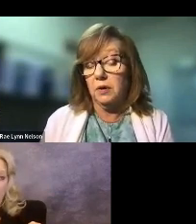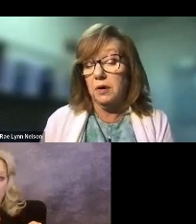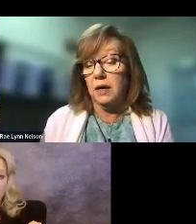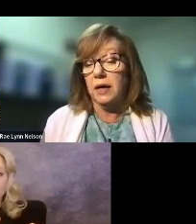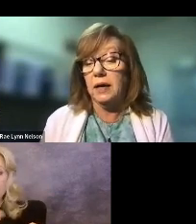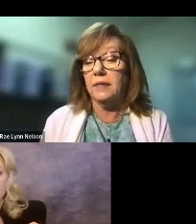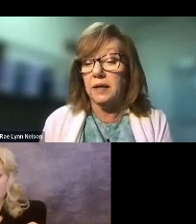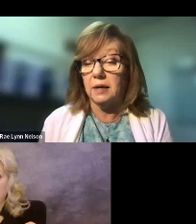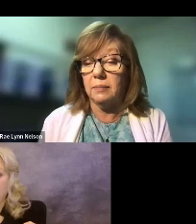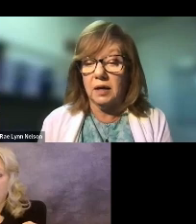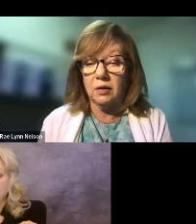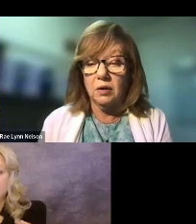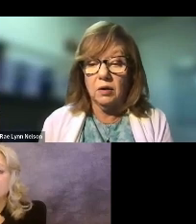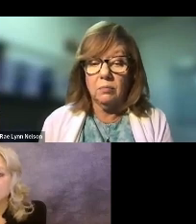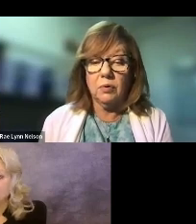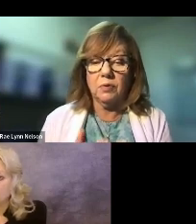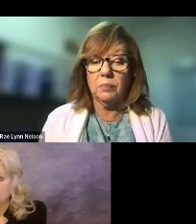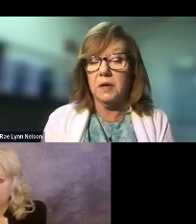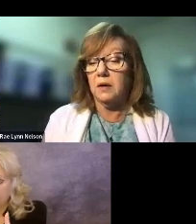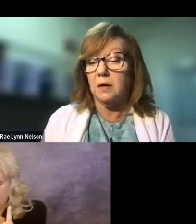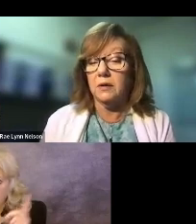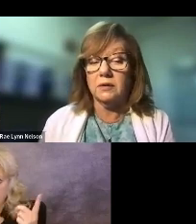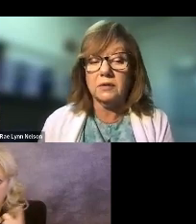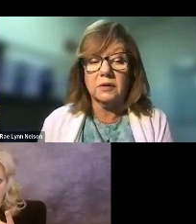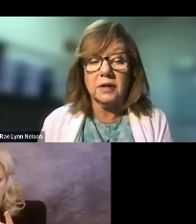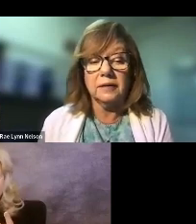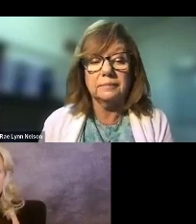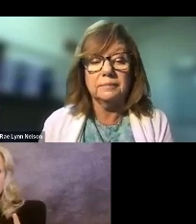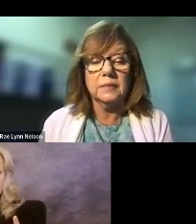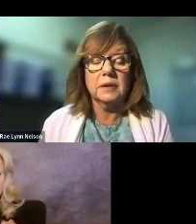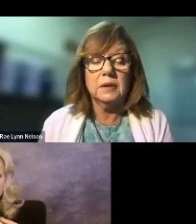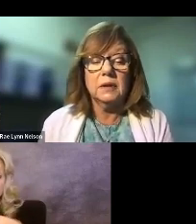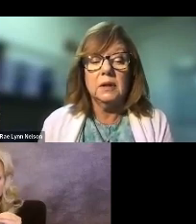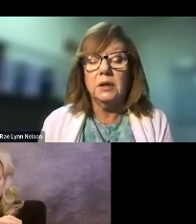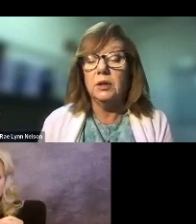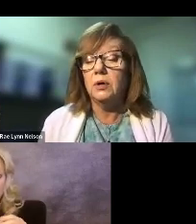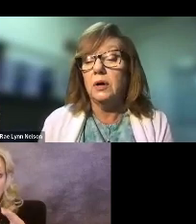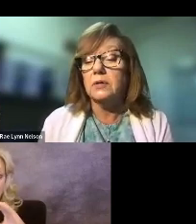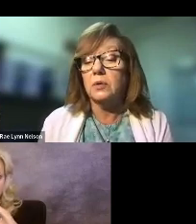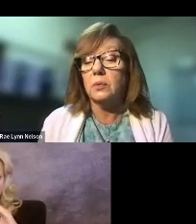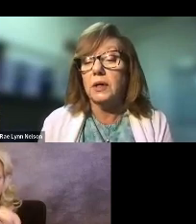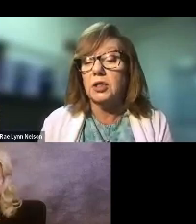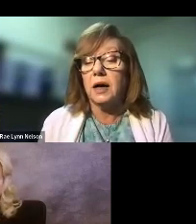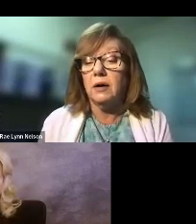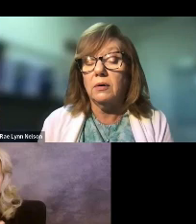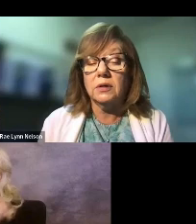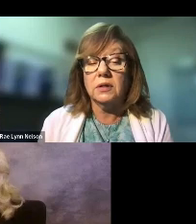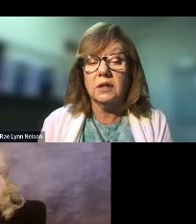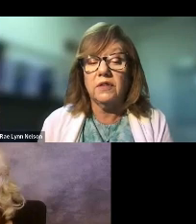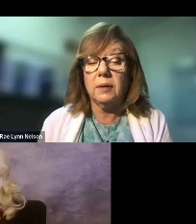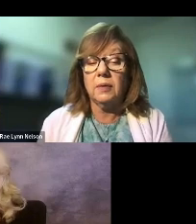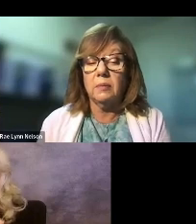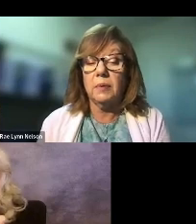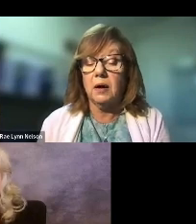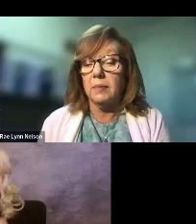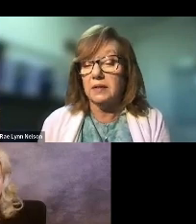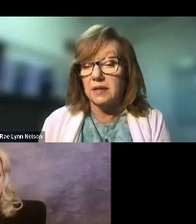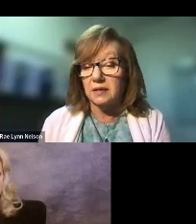número de teléfono y el correo electrónico aparecen en su pantalla. También puede comunicarse con los